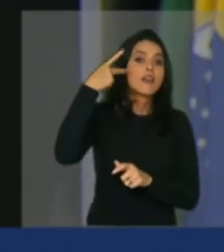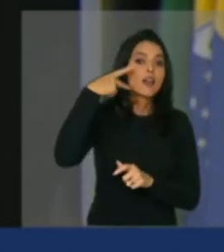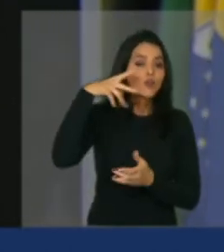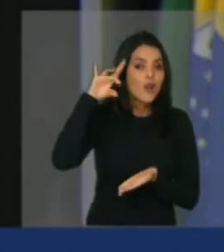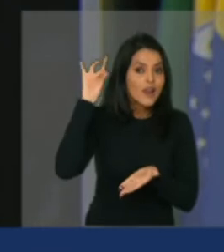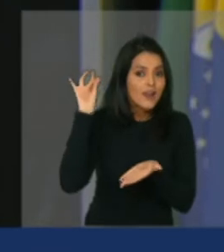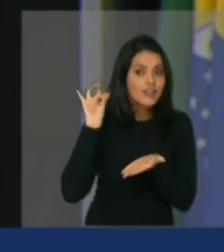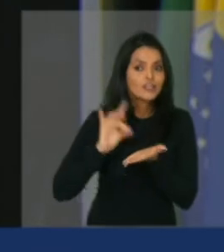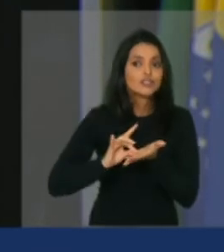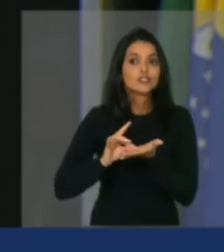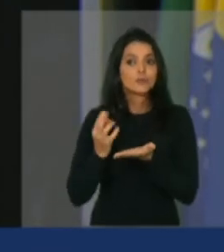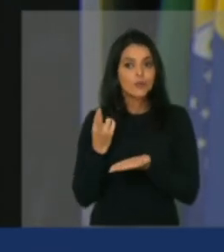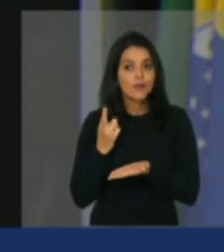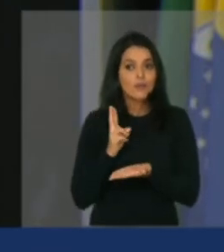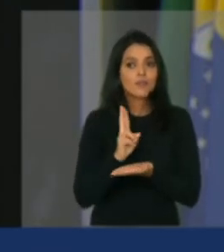POPULAÇÃO E SEUS MUNICÍ PIOS, POR ESTE BRASIL AFORA,